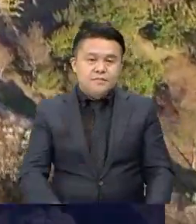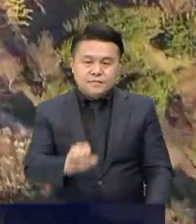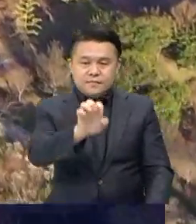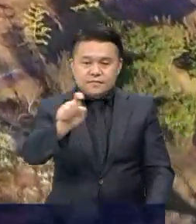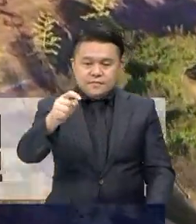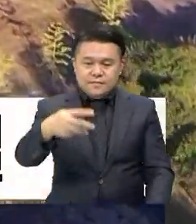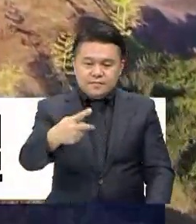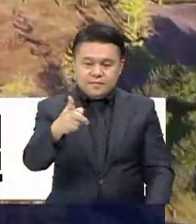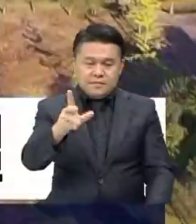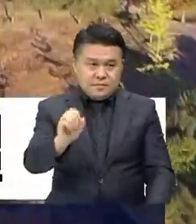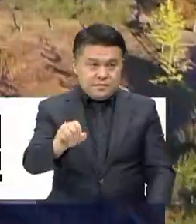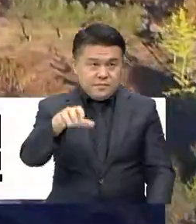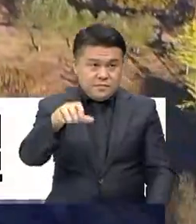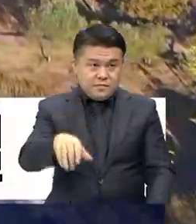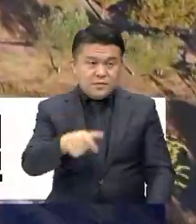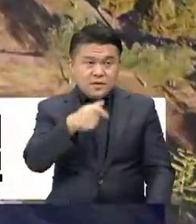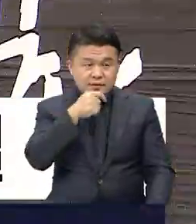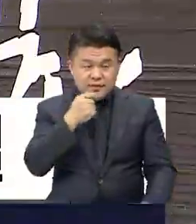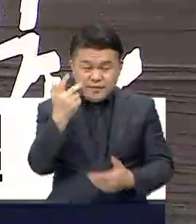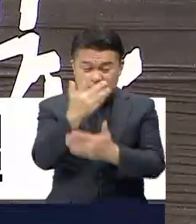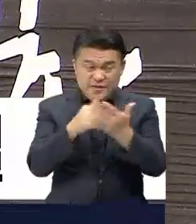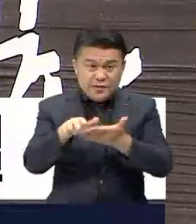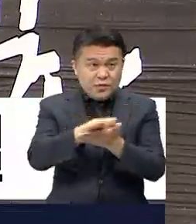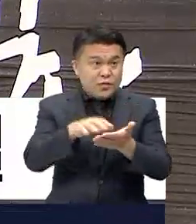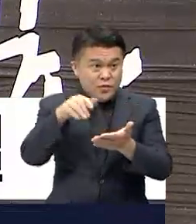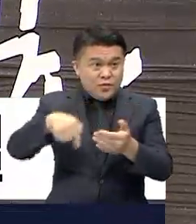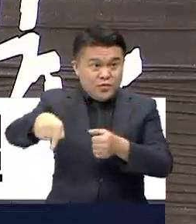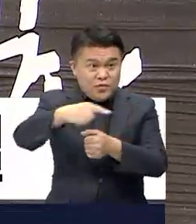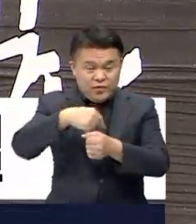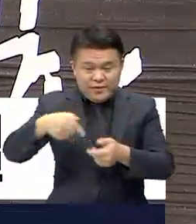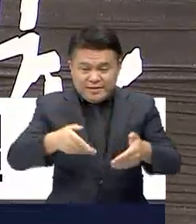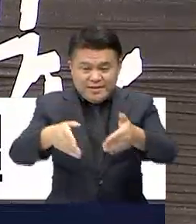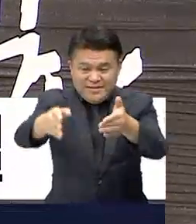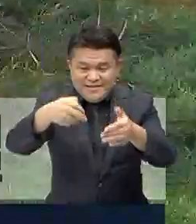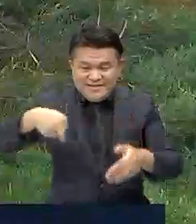(기자) 팔당 물안개공원을 지나는 팔당호반 둘레길입니다.